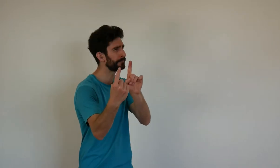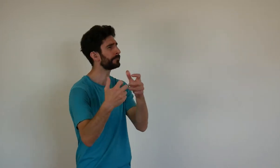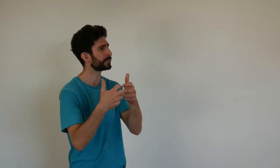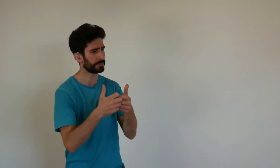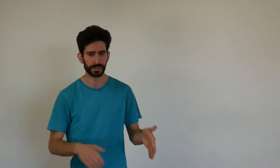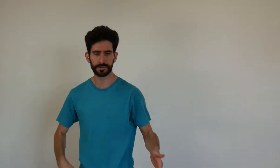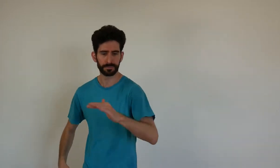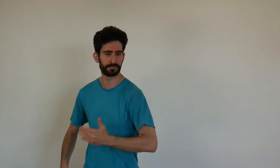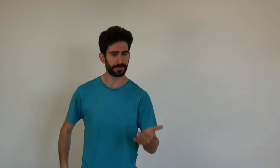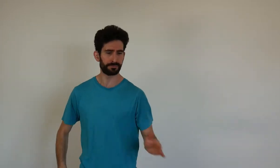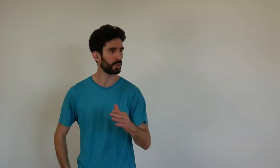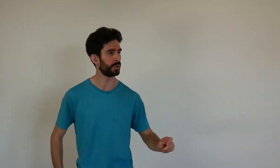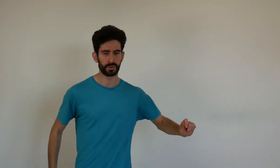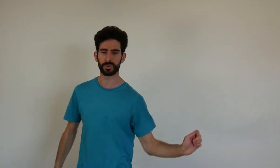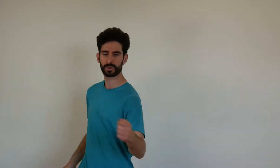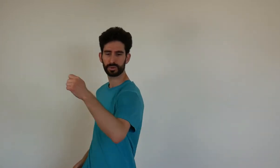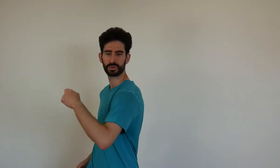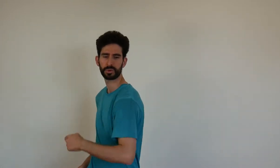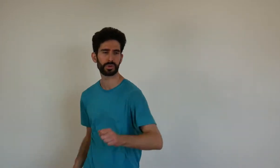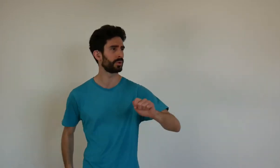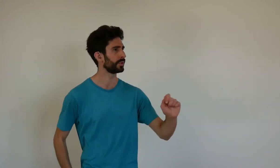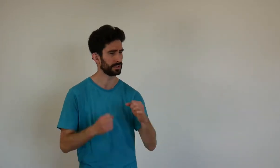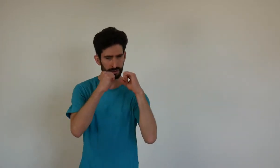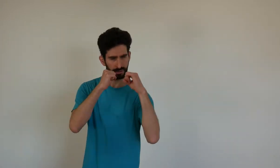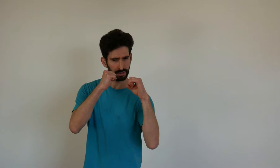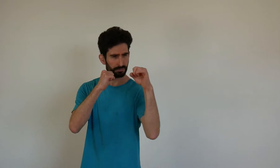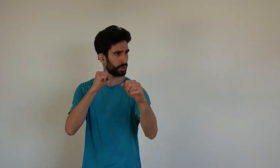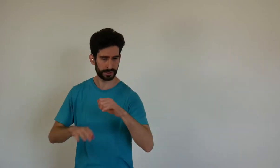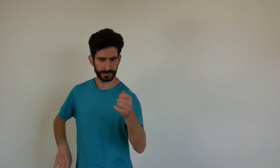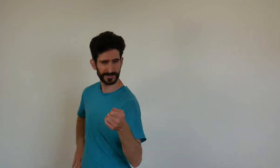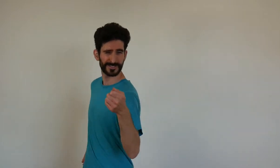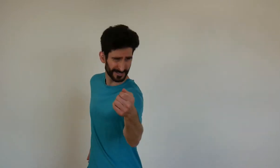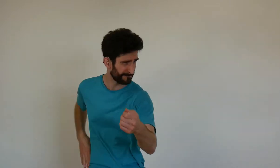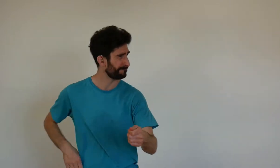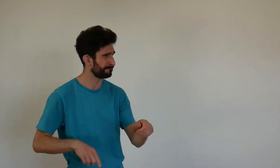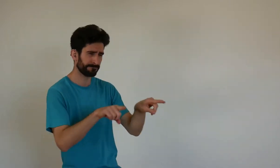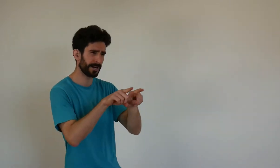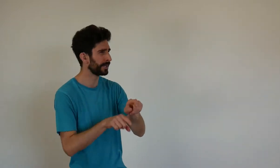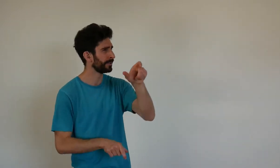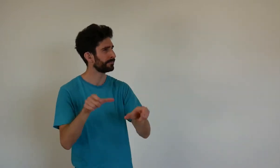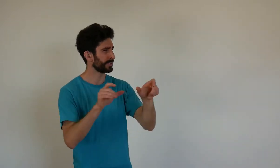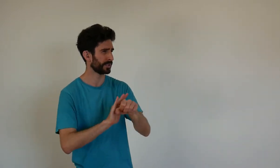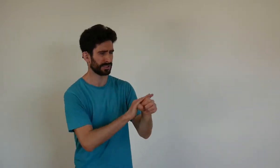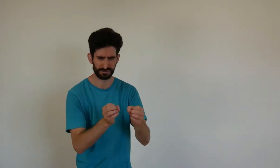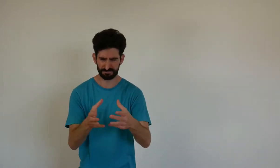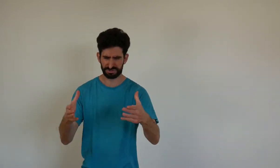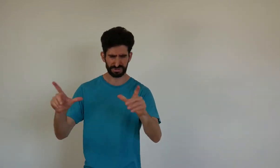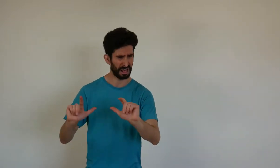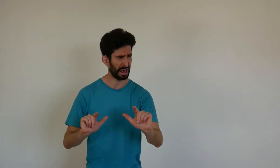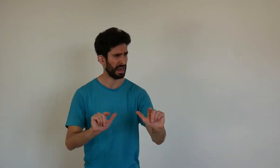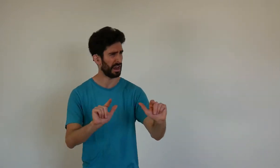comme le ping-pong, le tennis, la boxe, l'escrime, pareil, il a plein de gauchers.